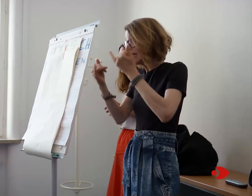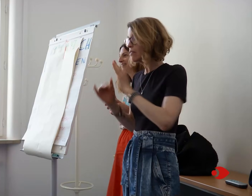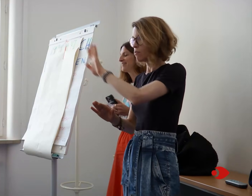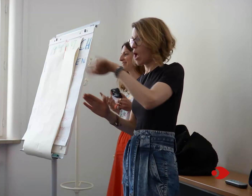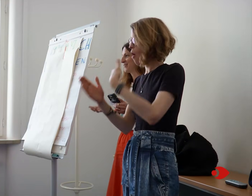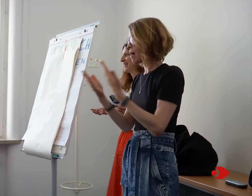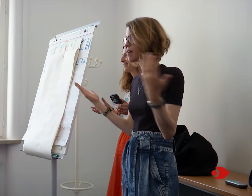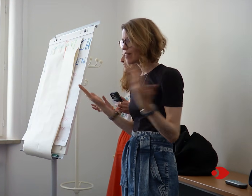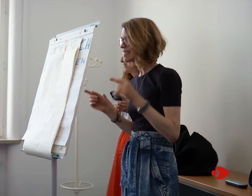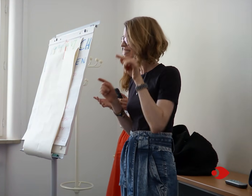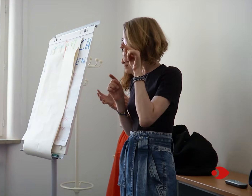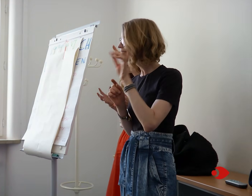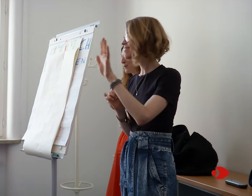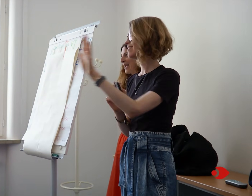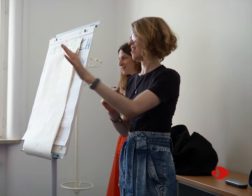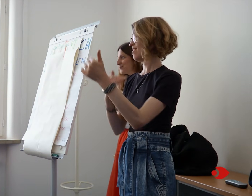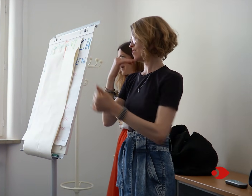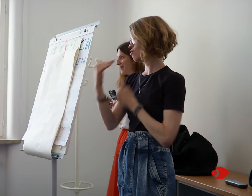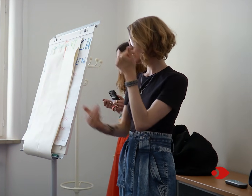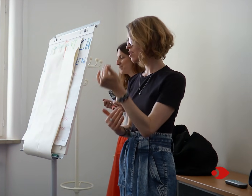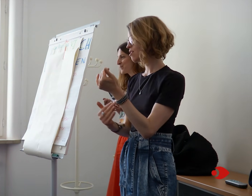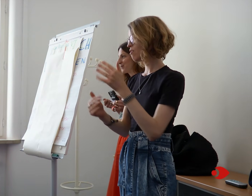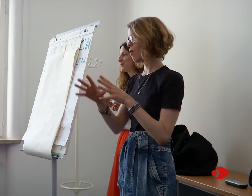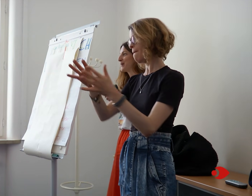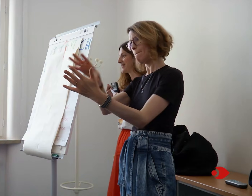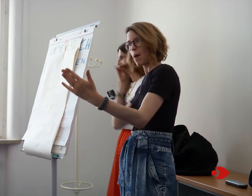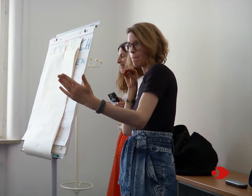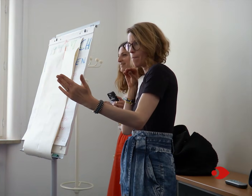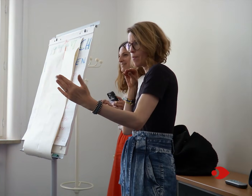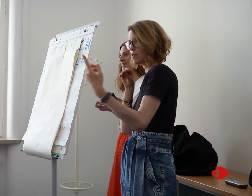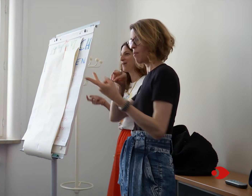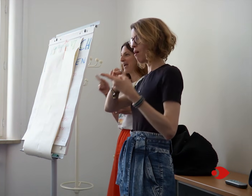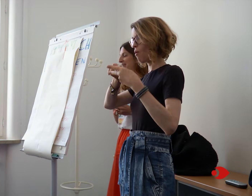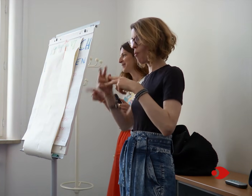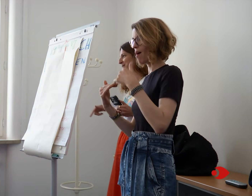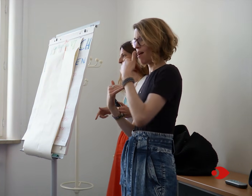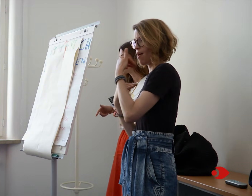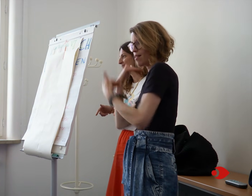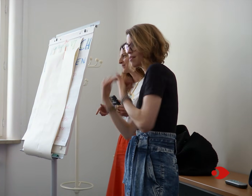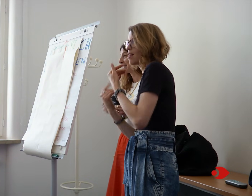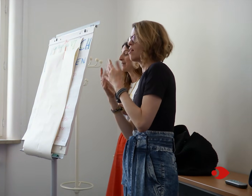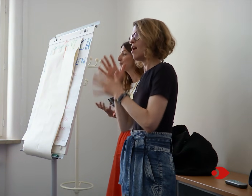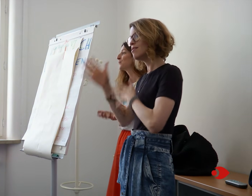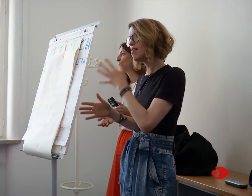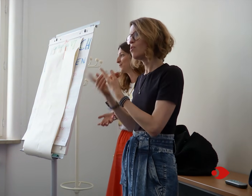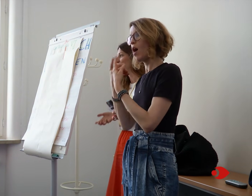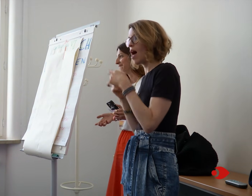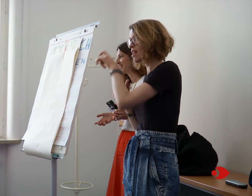diese Geschichte so einzufangen und zu erzählen, dass sie auch andere Menschen genauso berührt wie euch.